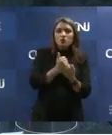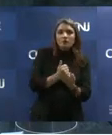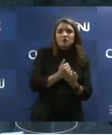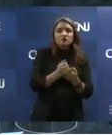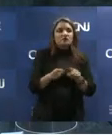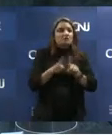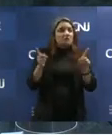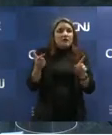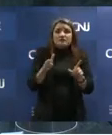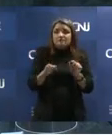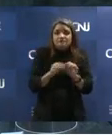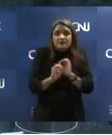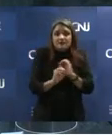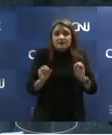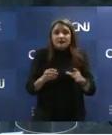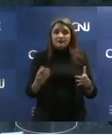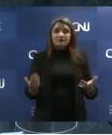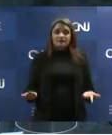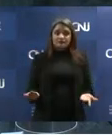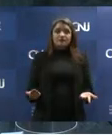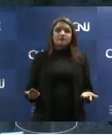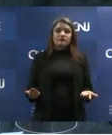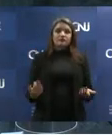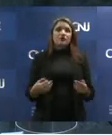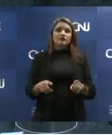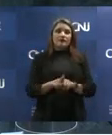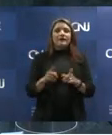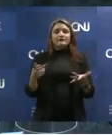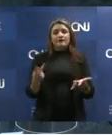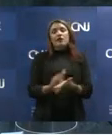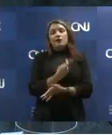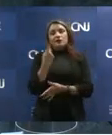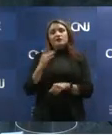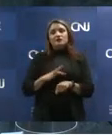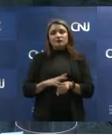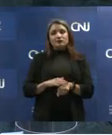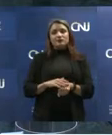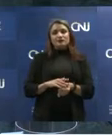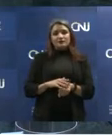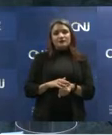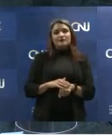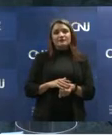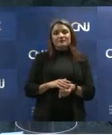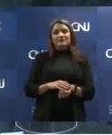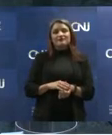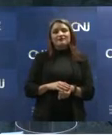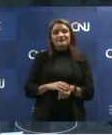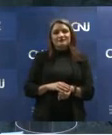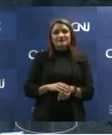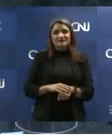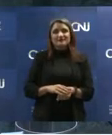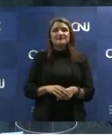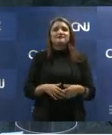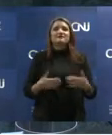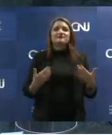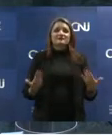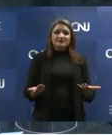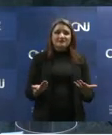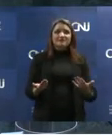E houve a situação da doença, que eu acho bastante delicado. E, nesse contexto, uma pessoa que já está com uma sobrecarga de trabalho